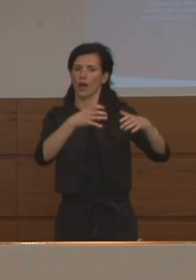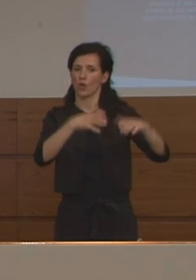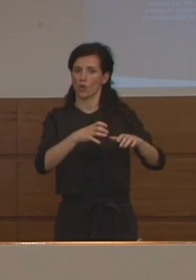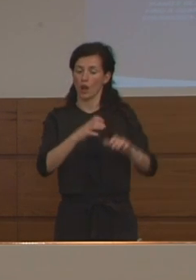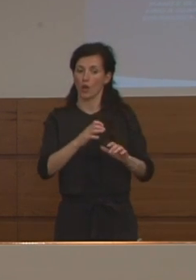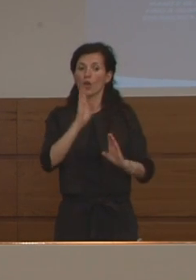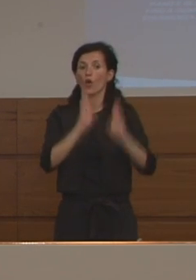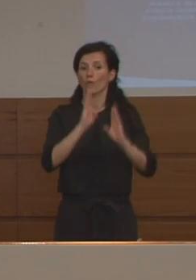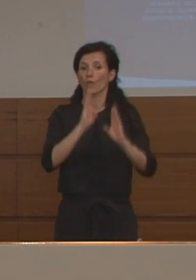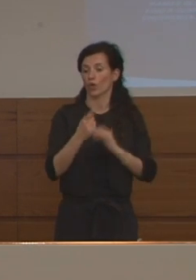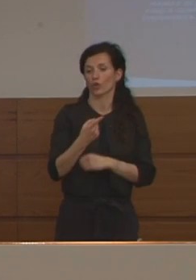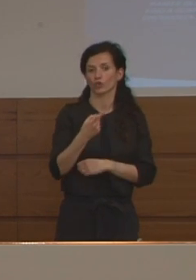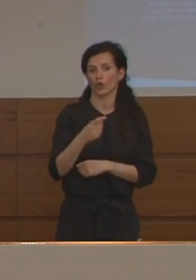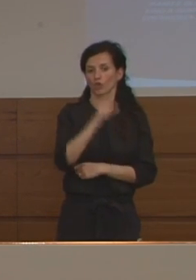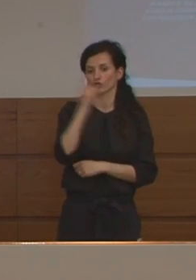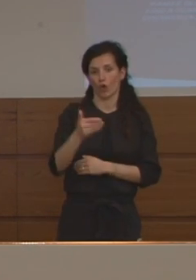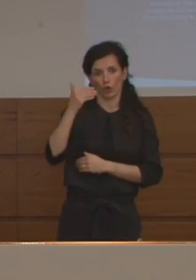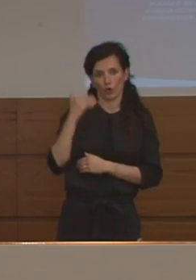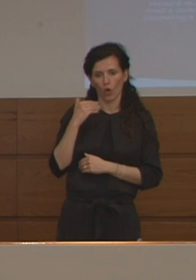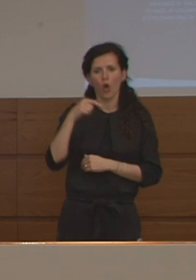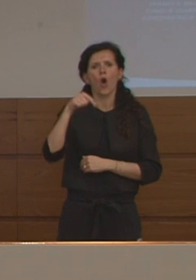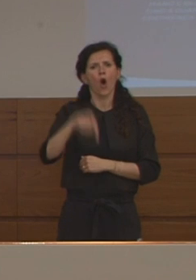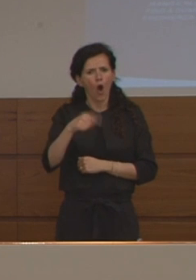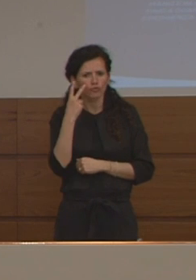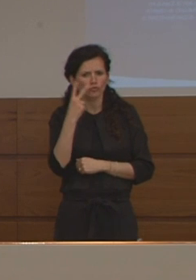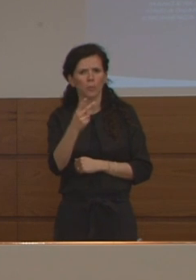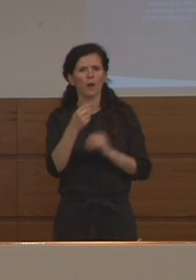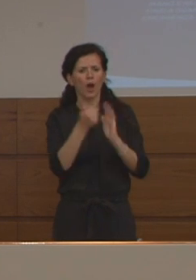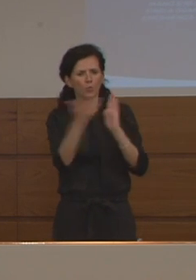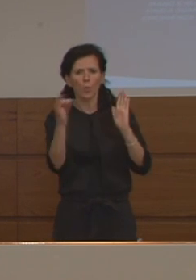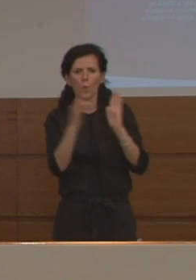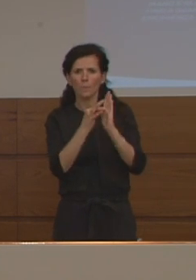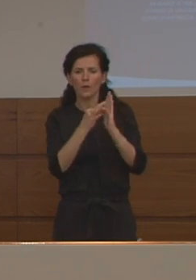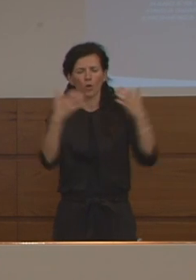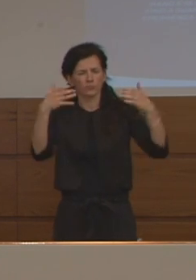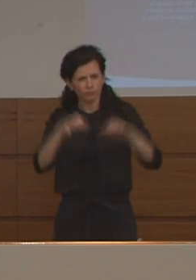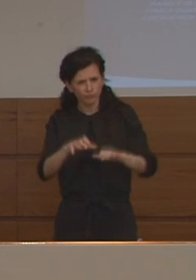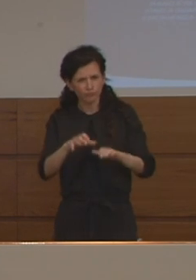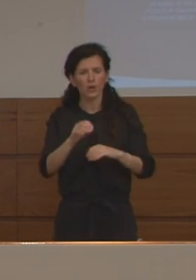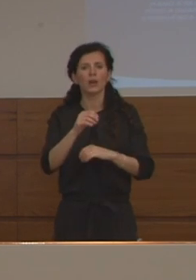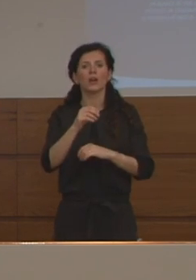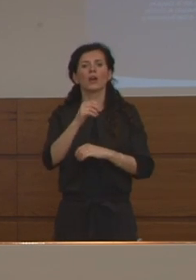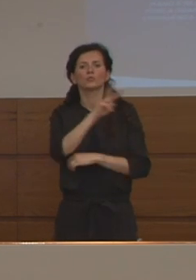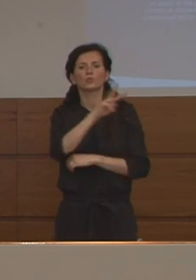Ed oggi è il calo numericamente più consistente con meno 297 ricoverati.